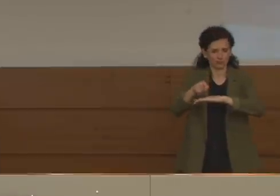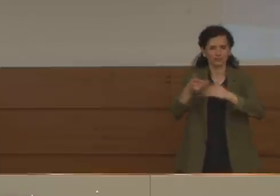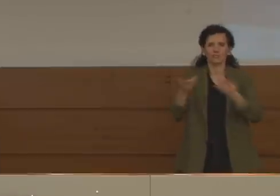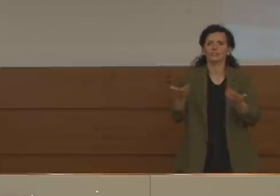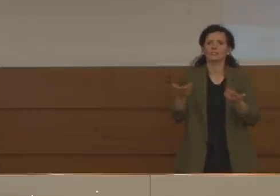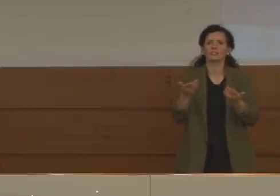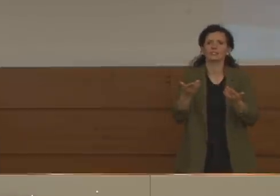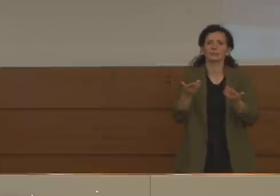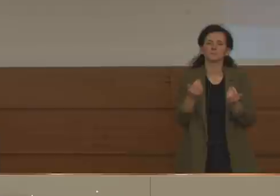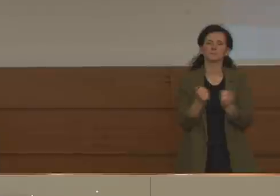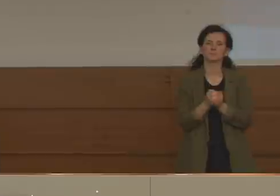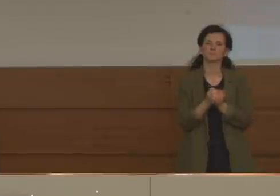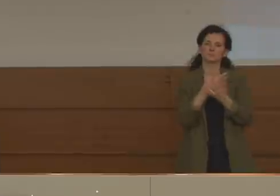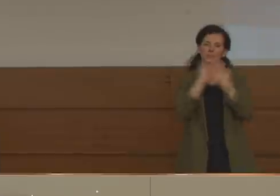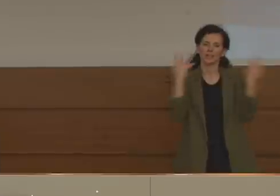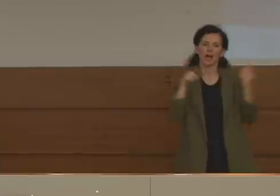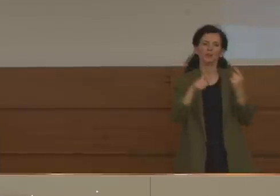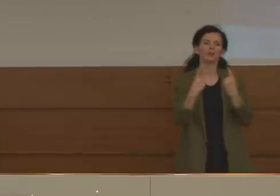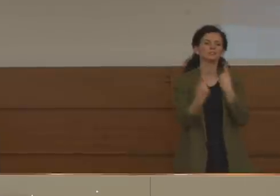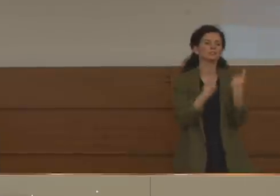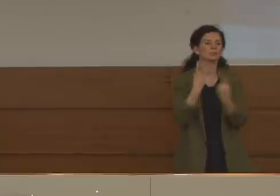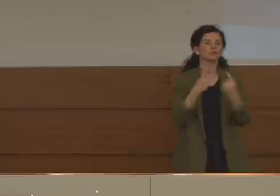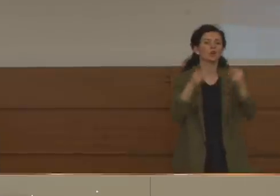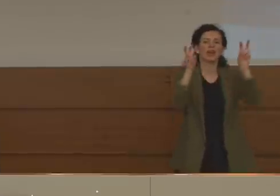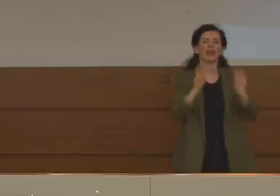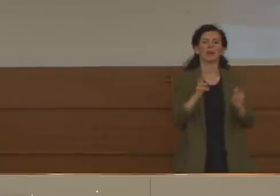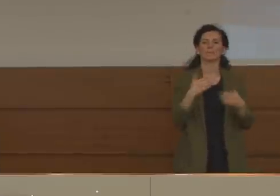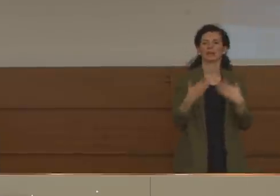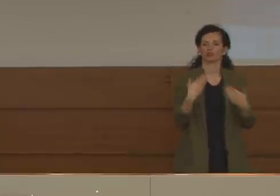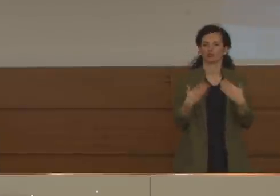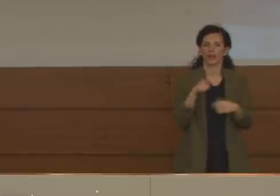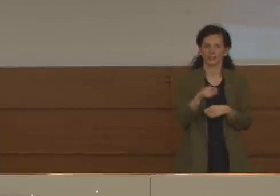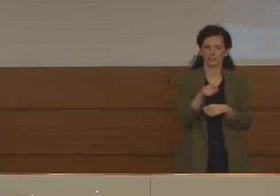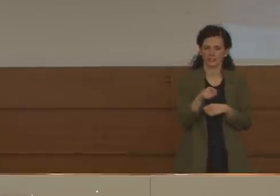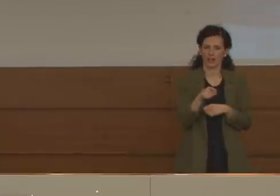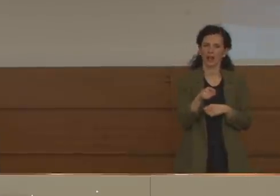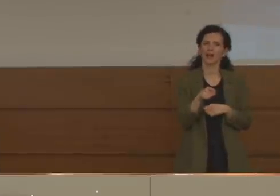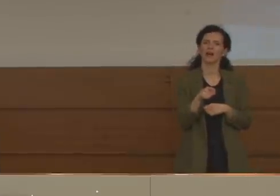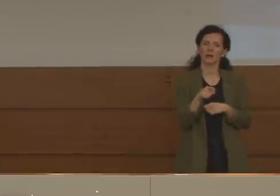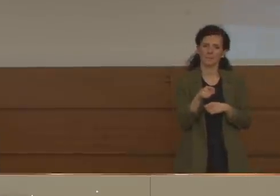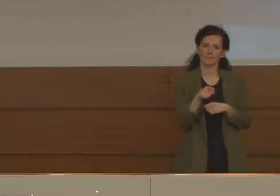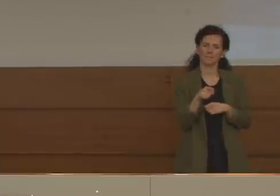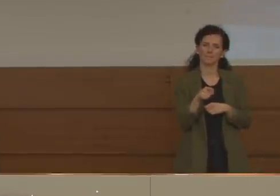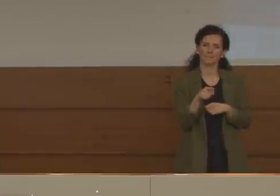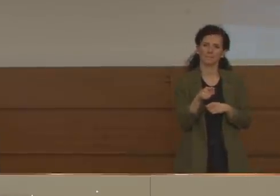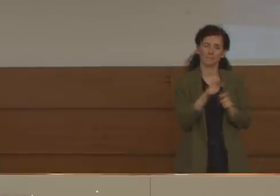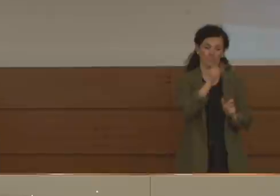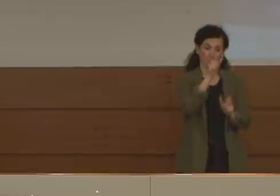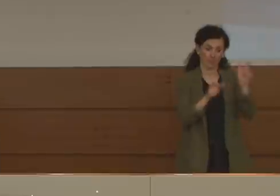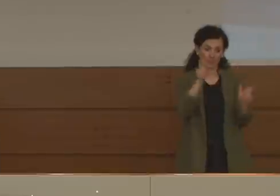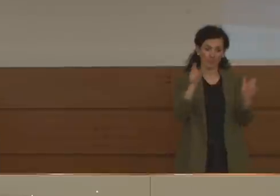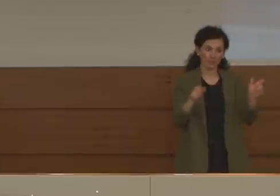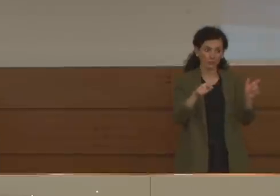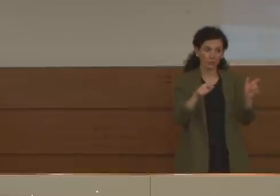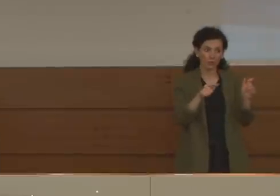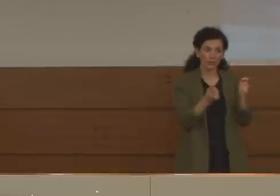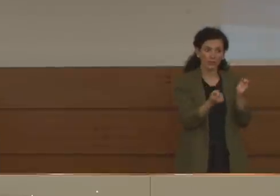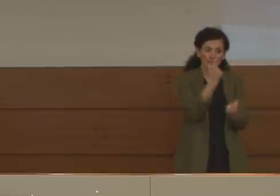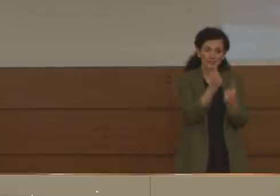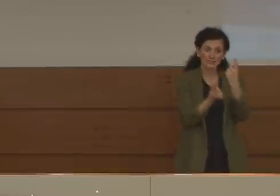della emergenza e del numero incredibile di persone con sintomatologia grave